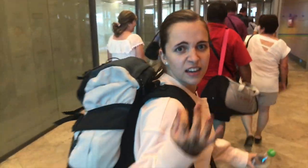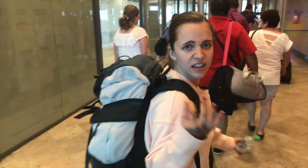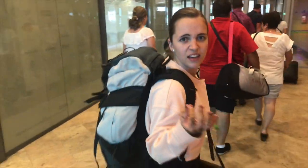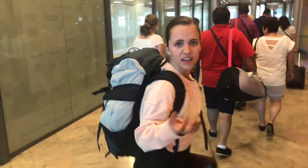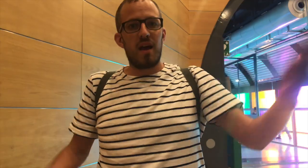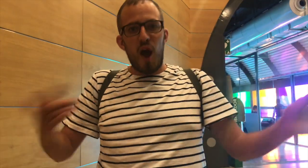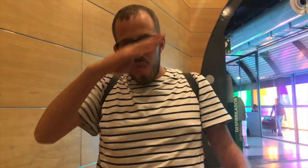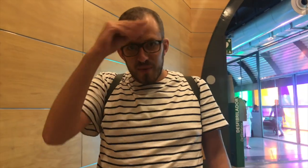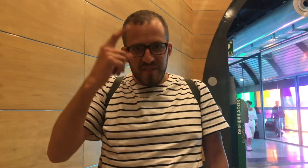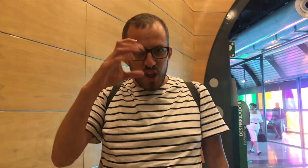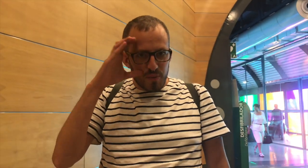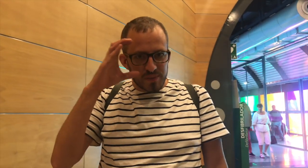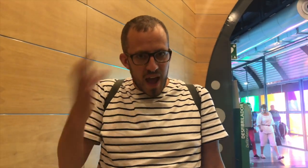¿Qué? ¡Te has olvidado de lxs observadorxs!